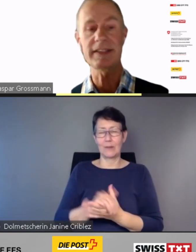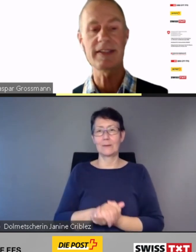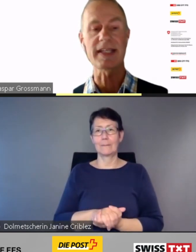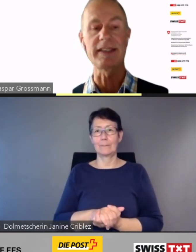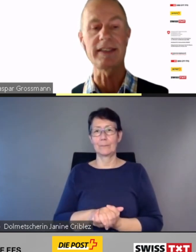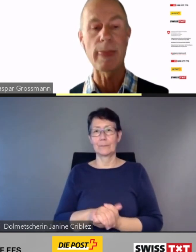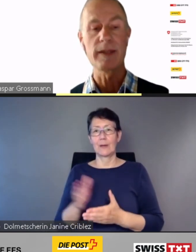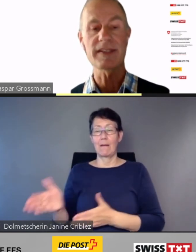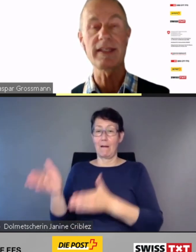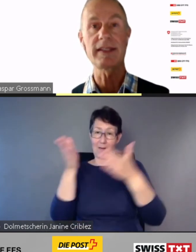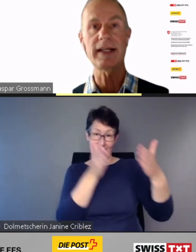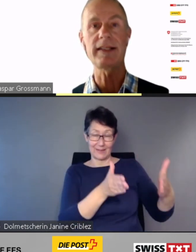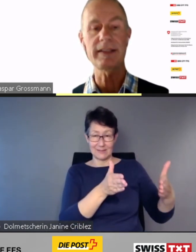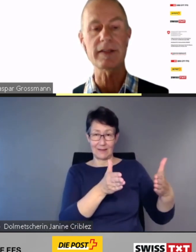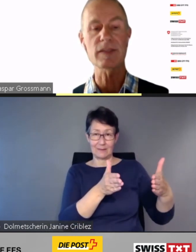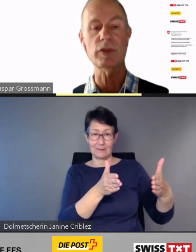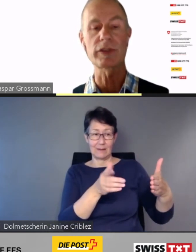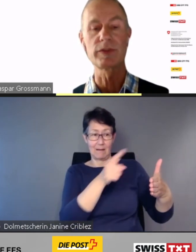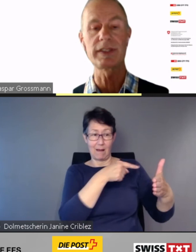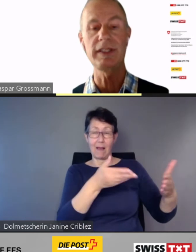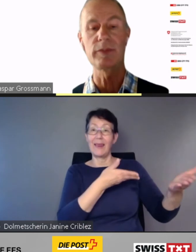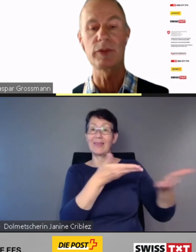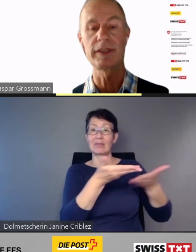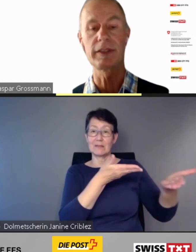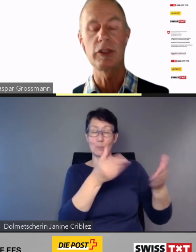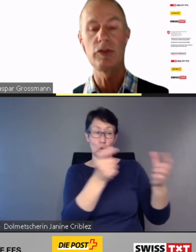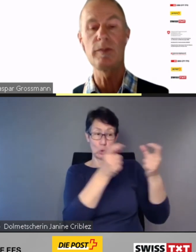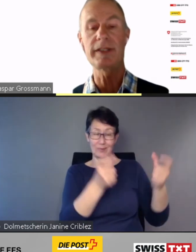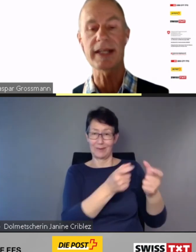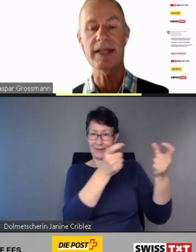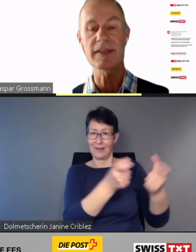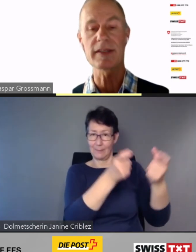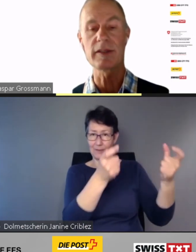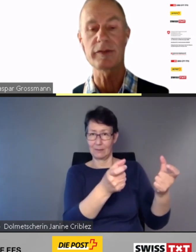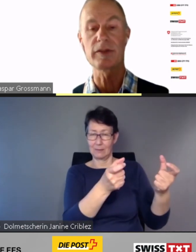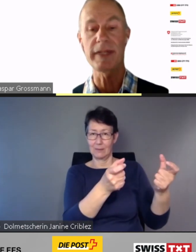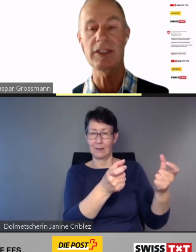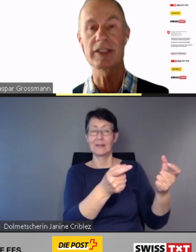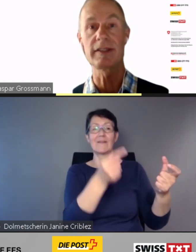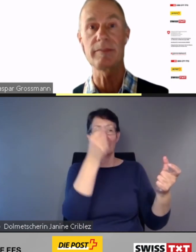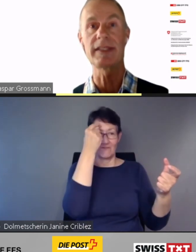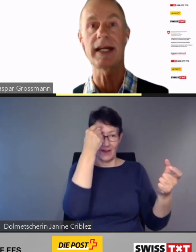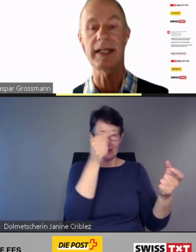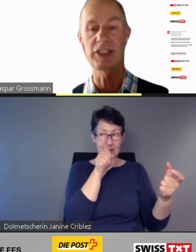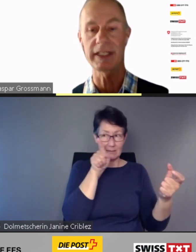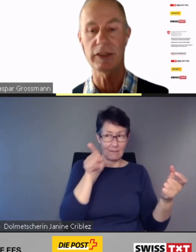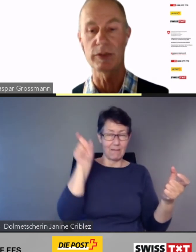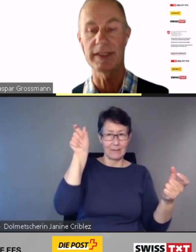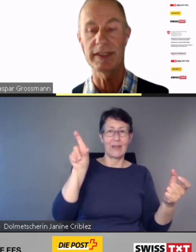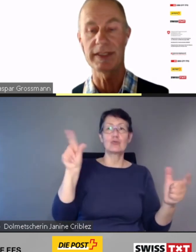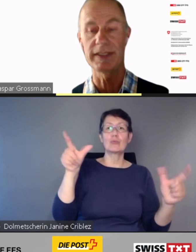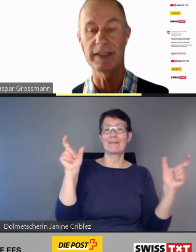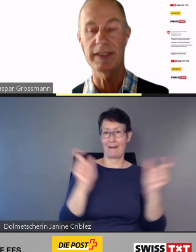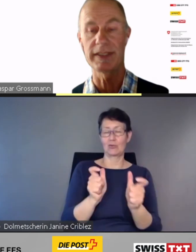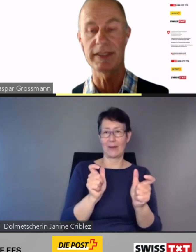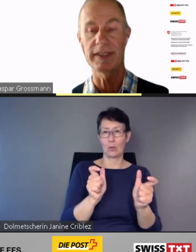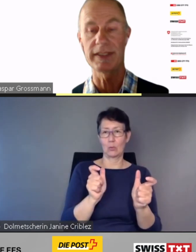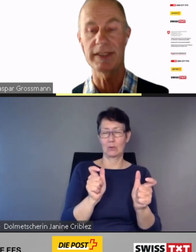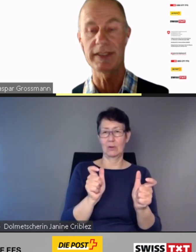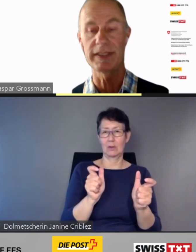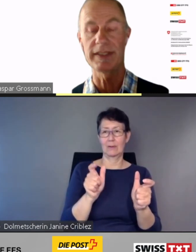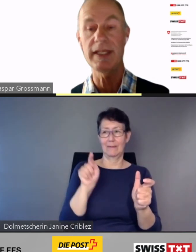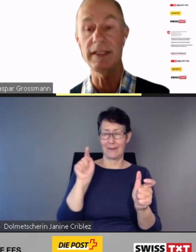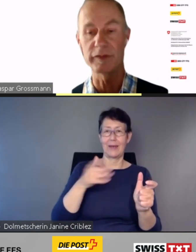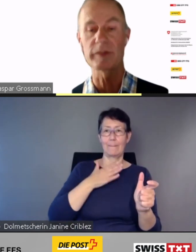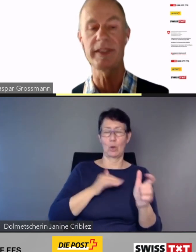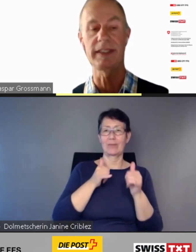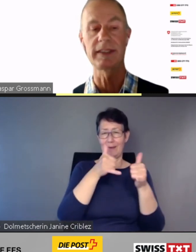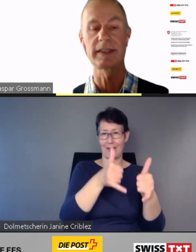über Reisen von Menschen mit Einschränkungen informiert.